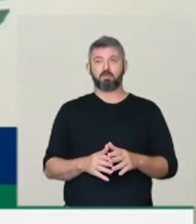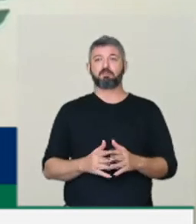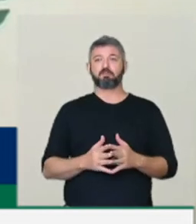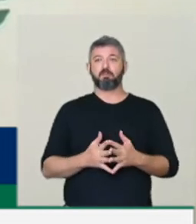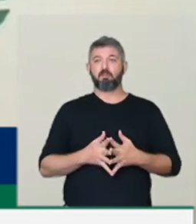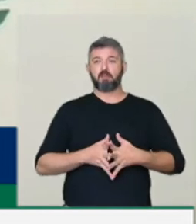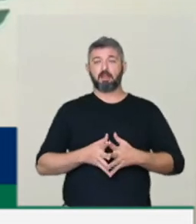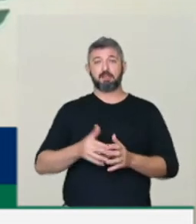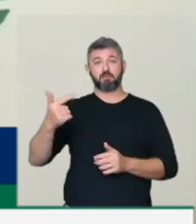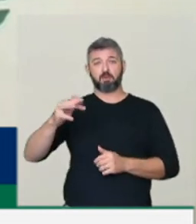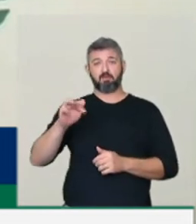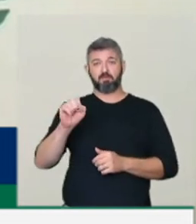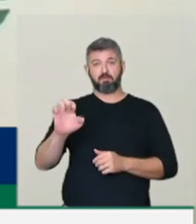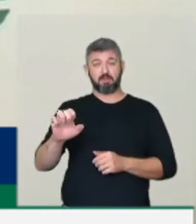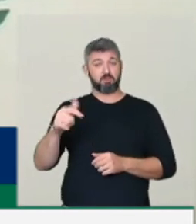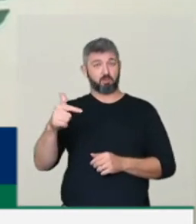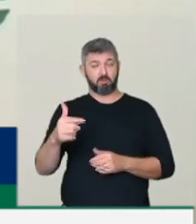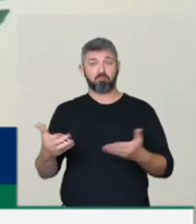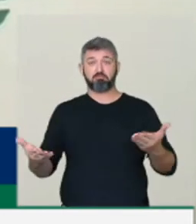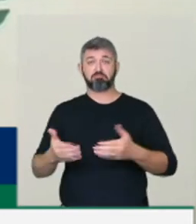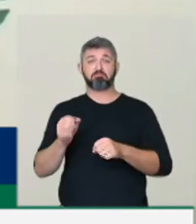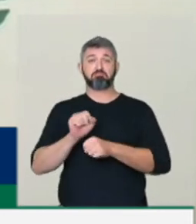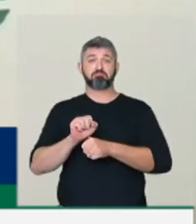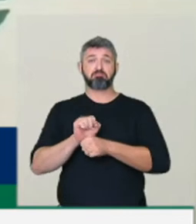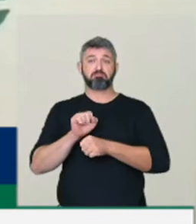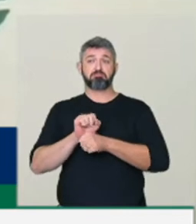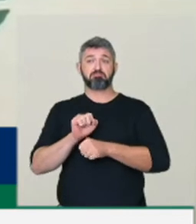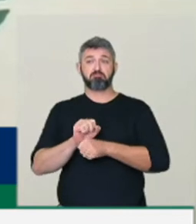DAÍNÃO TIVEMOS CONCLUSÃO, NÃO TIVEMOS A SEGUNDA FASE E ESTAMOS AGUARDANDO. EU SEI QUE